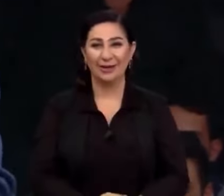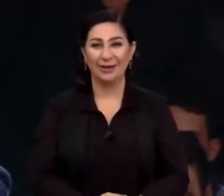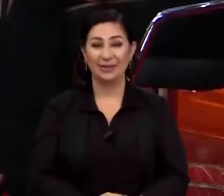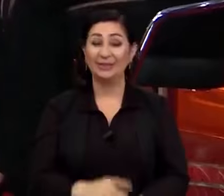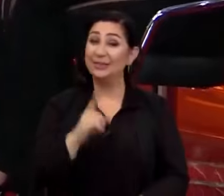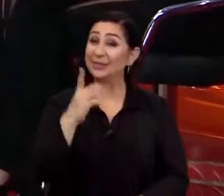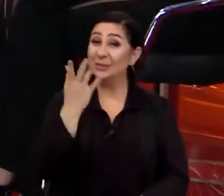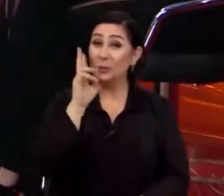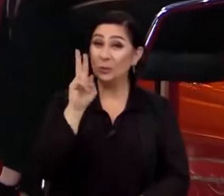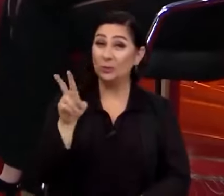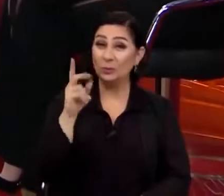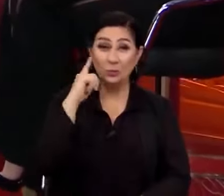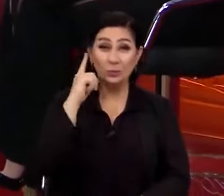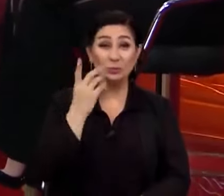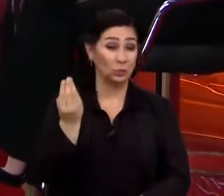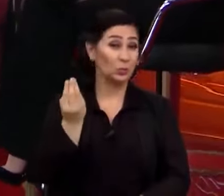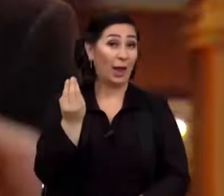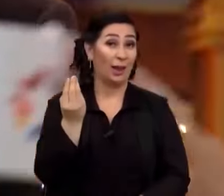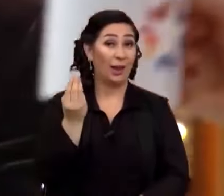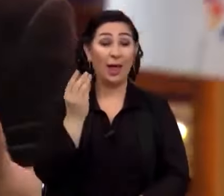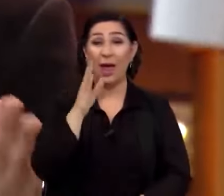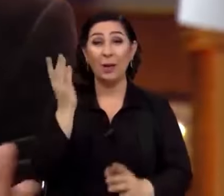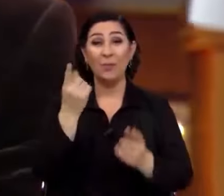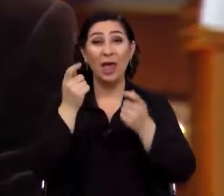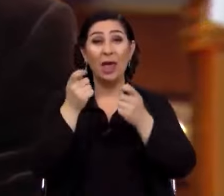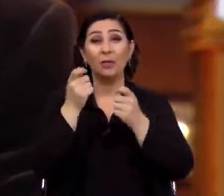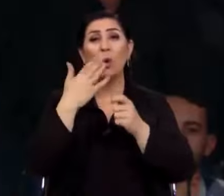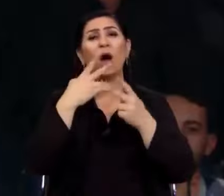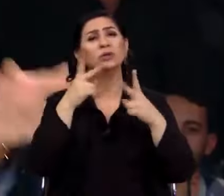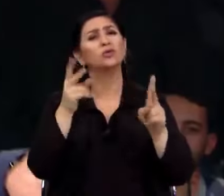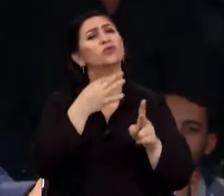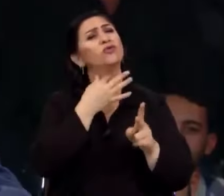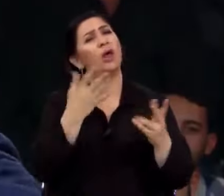buldunuz güzeldi yani herhangi bir eğitim açık konu lüf konuşu hep beraber